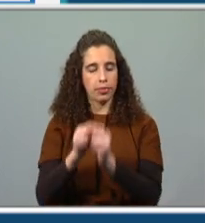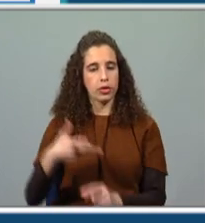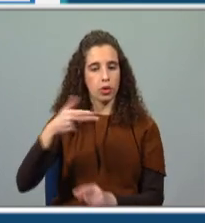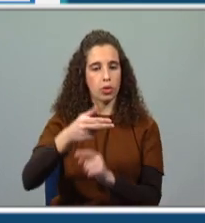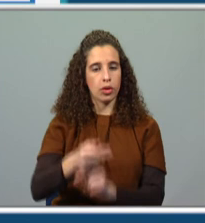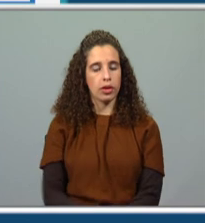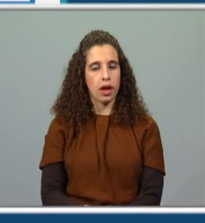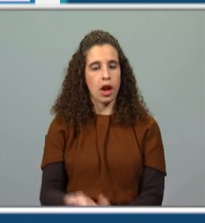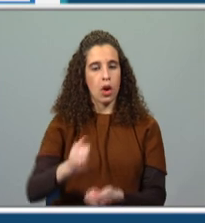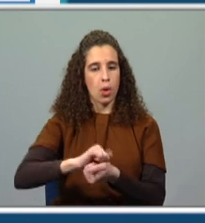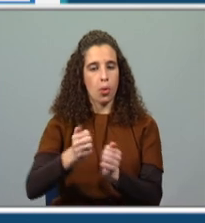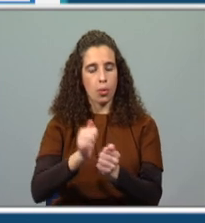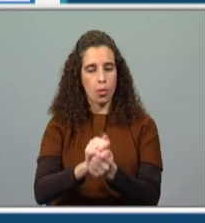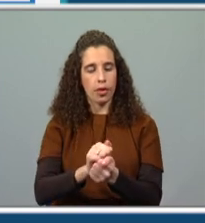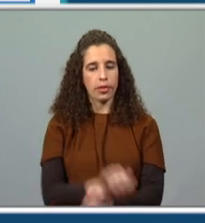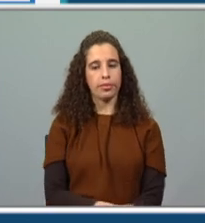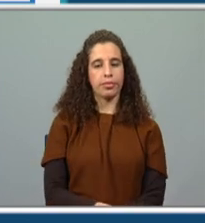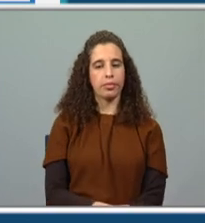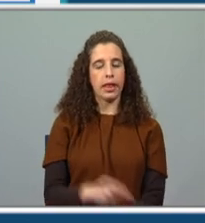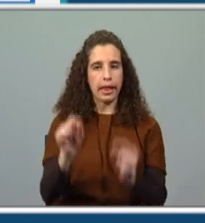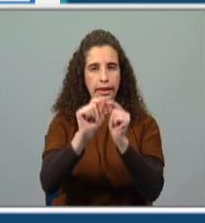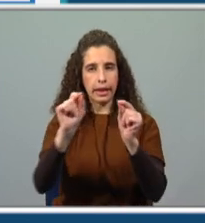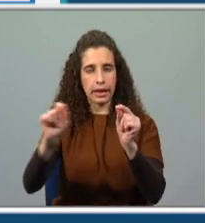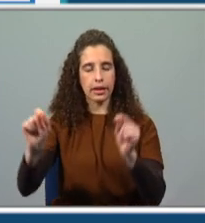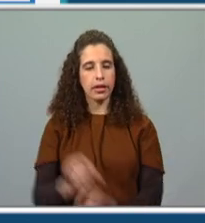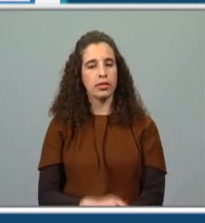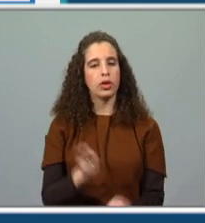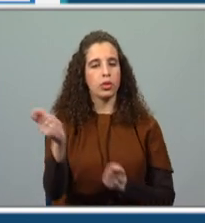Moinho pela linha tracejada Mas então organizar Qual é que parece que seria a 用虛線碾磨 但是然後組織它會是什麼樣子